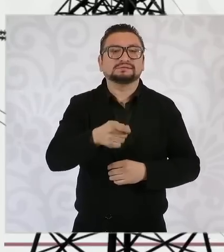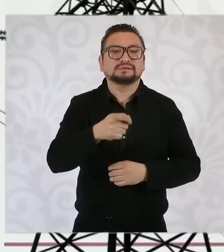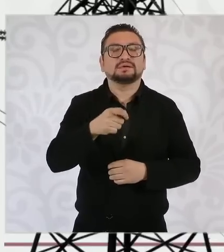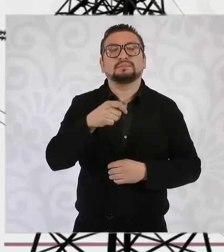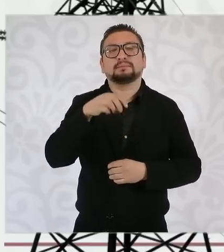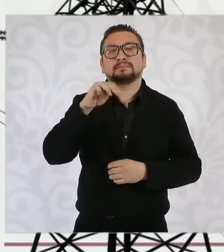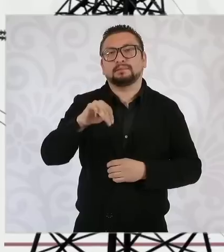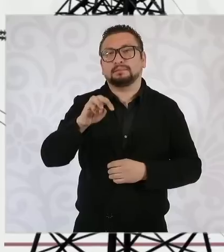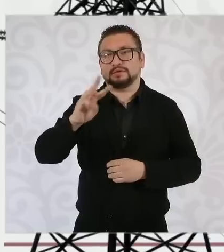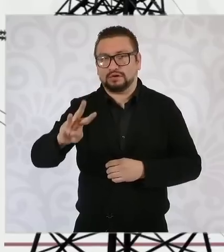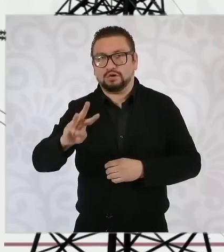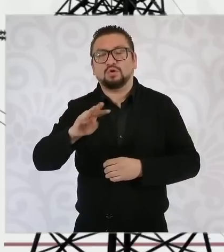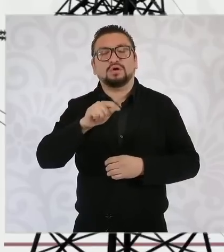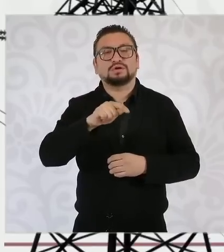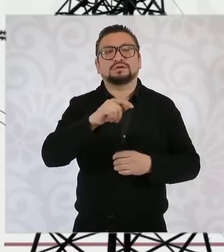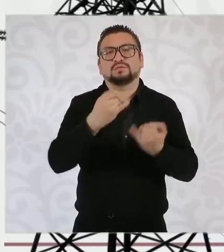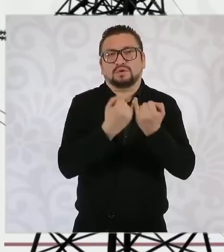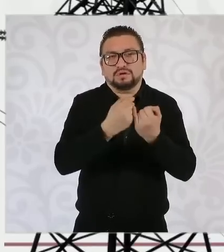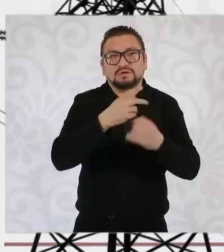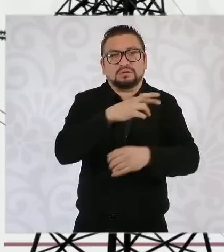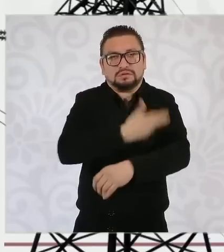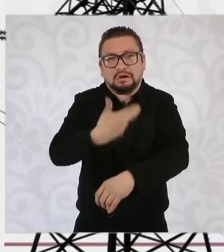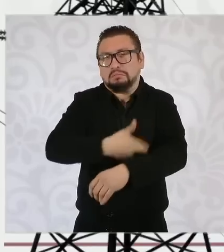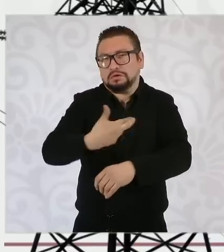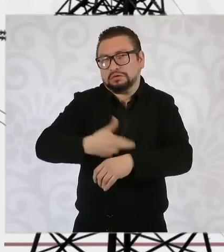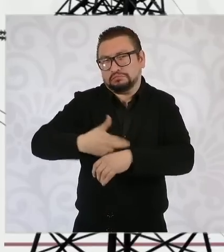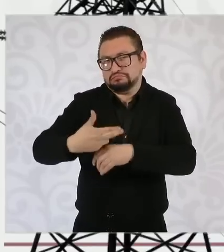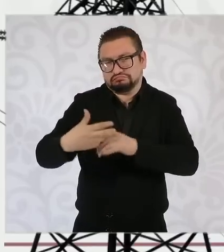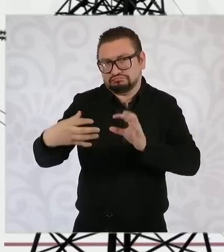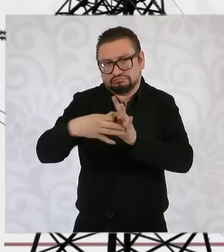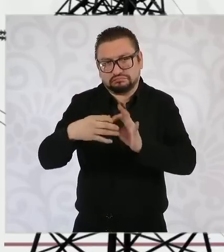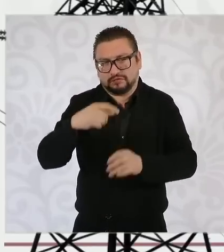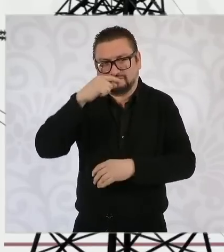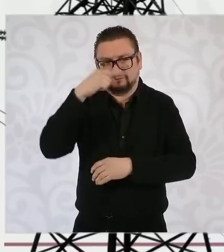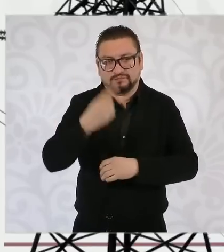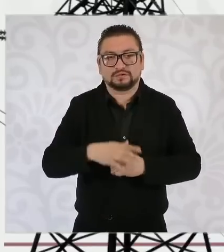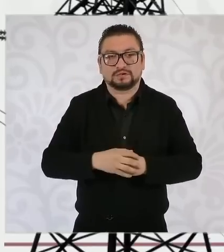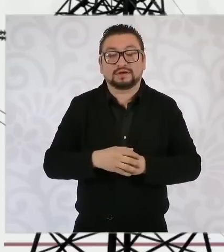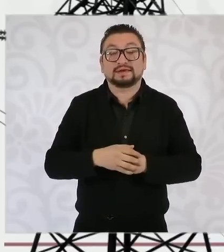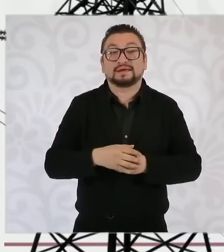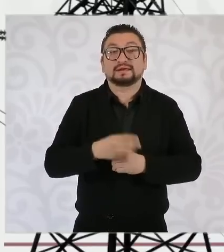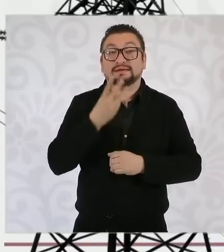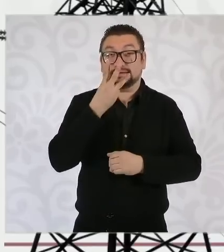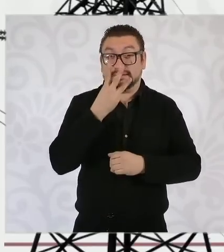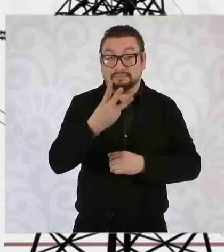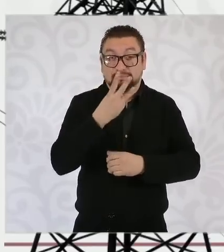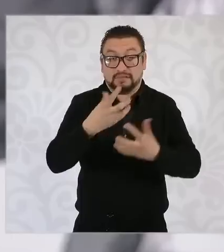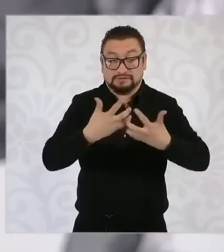y sencillo y un trámite sencillo y en cuanto a las tres figuras para la generación eléctrica